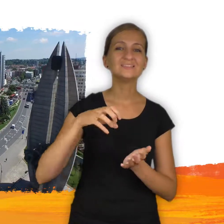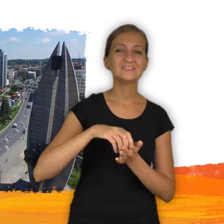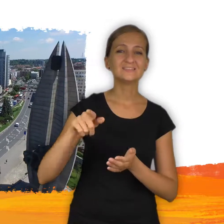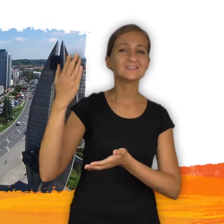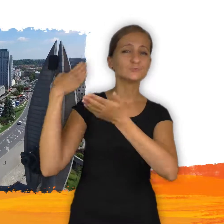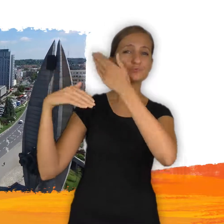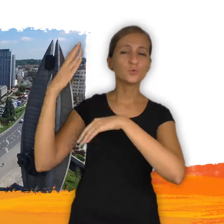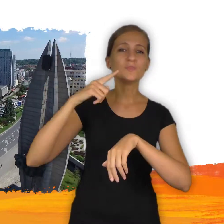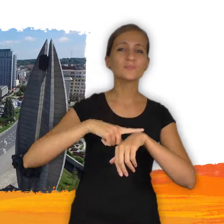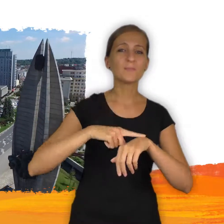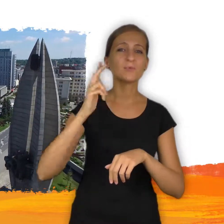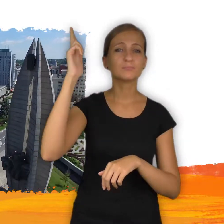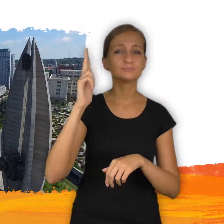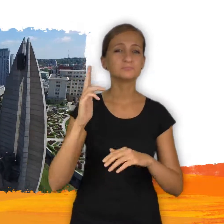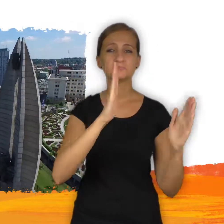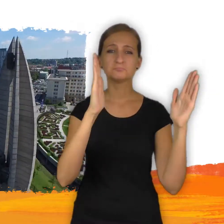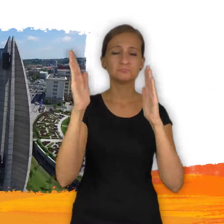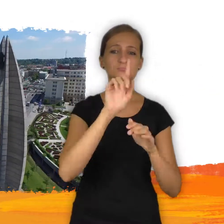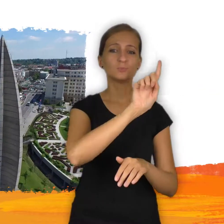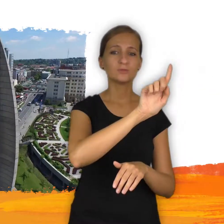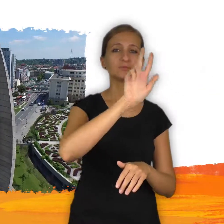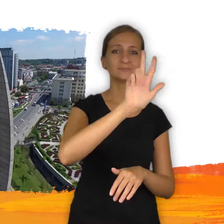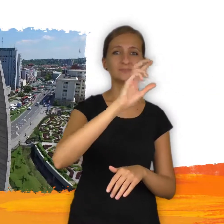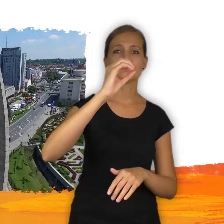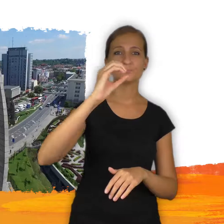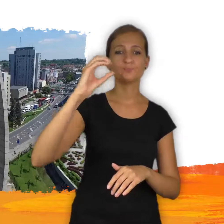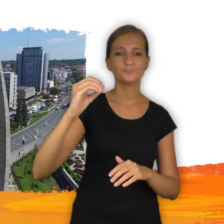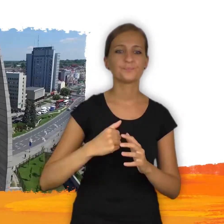Historia miasta sięga XIV wieku.